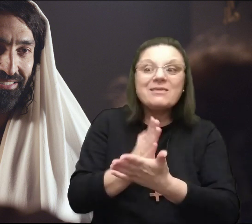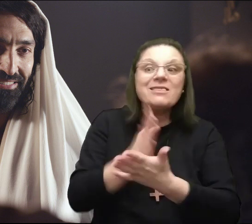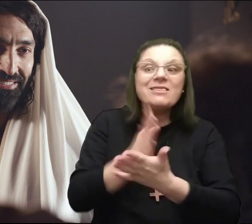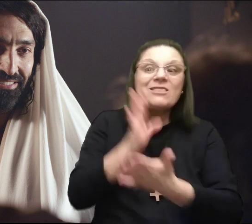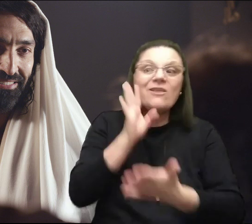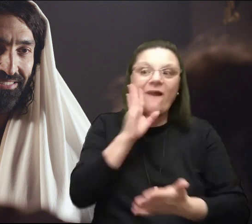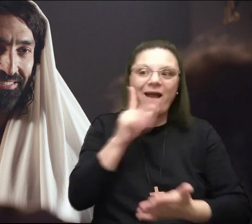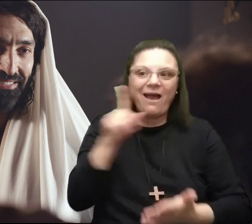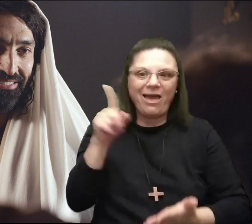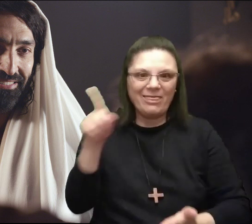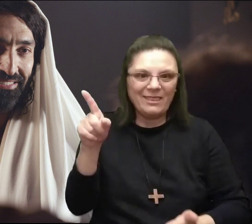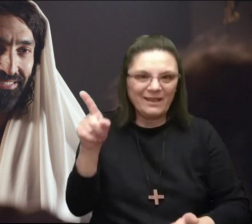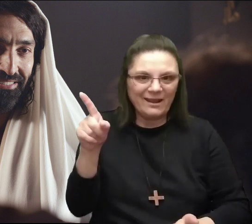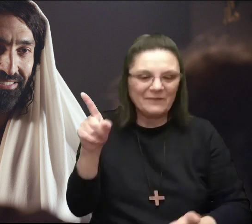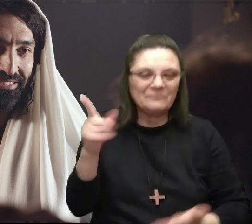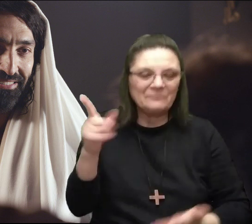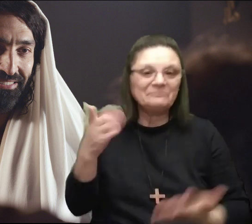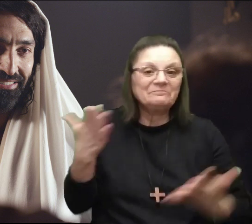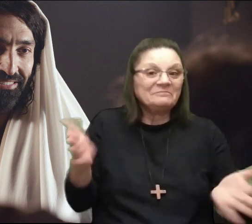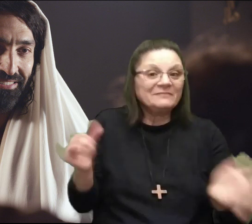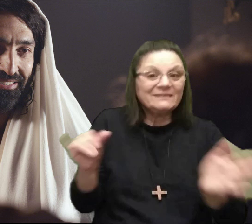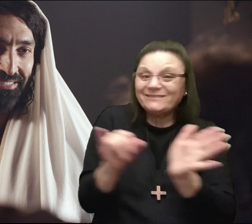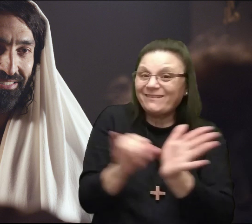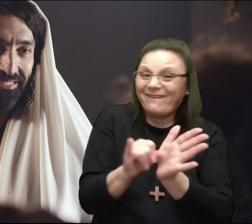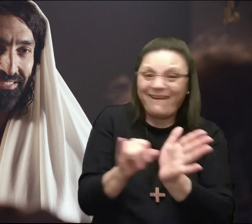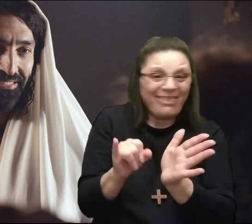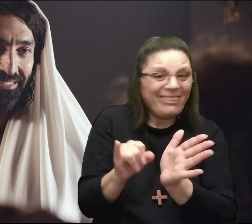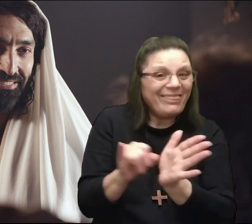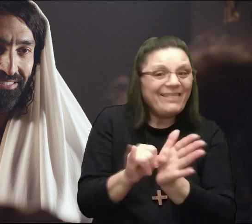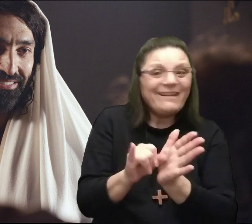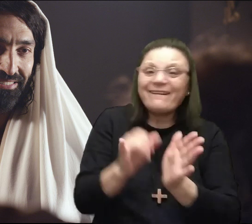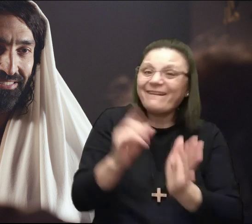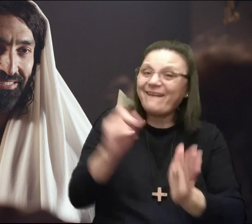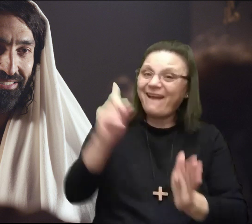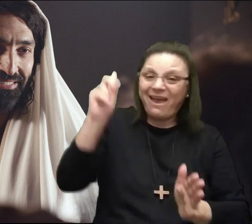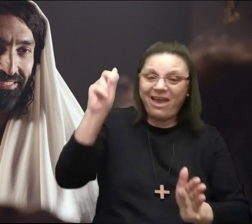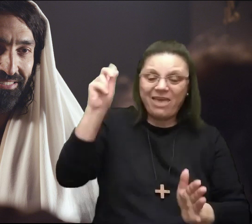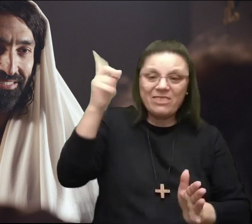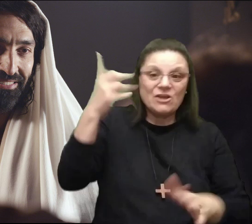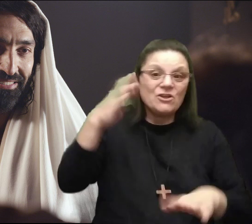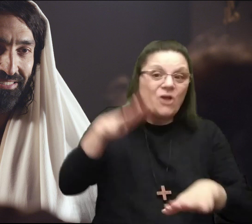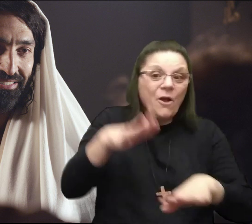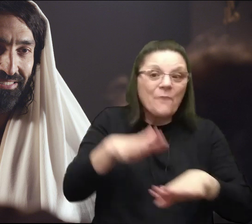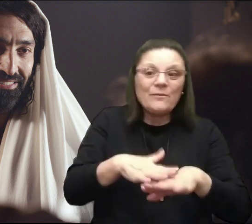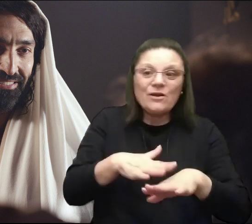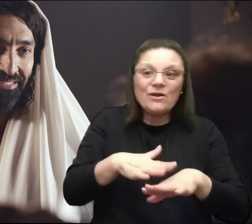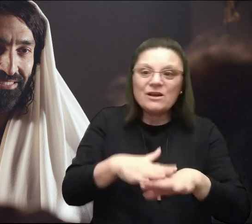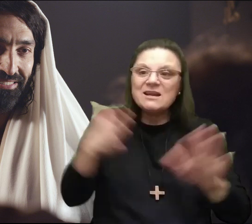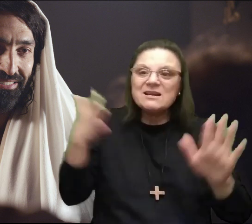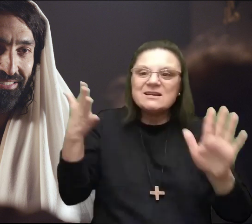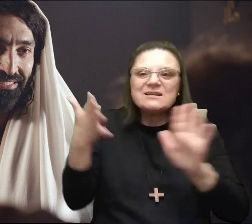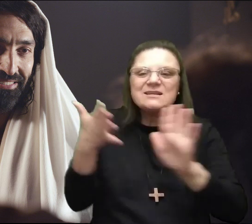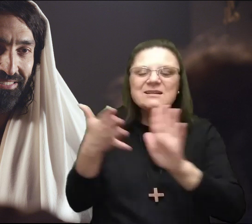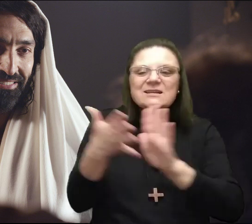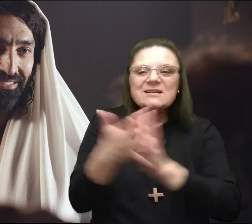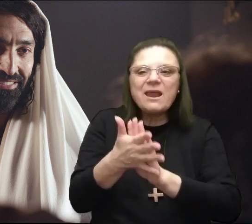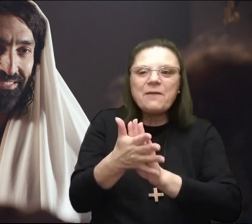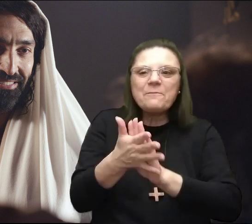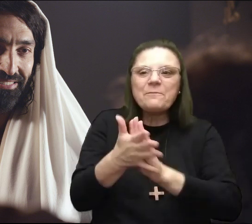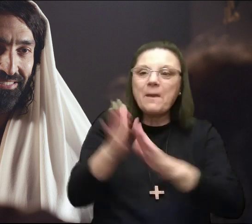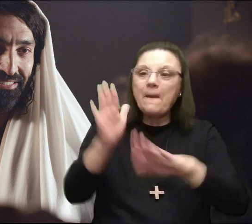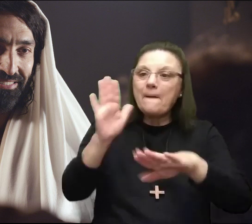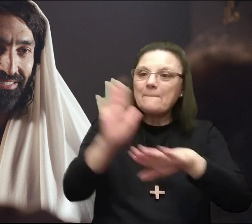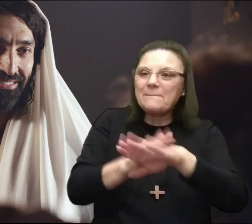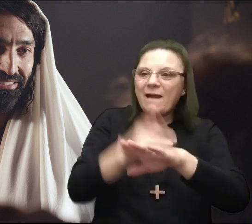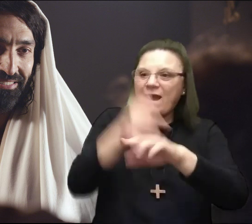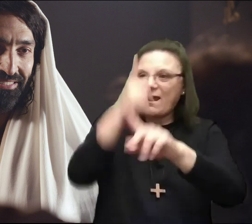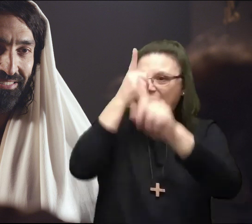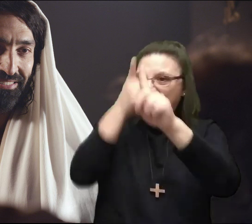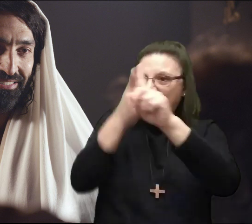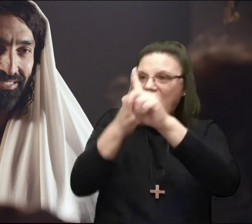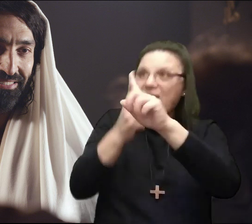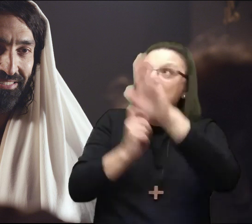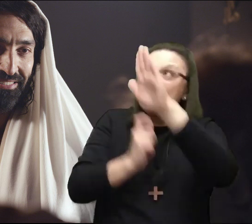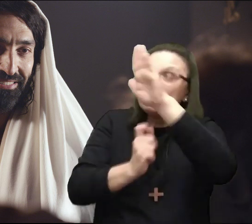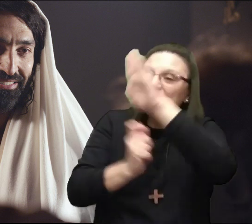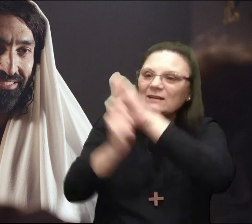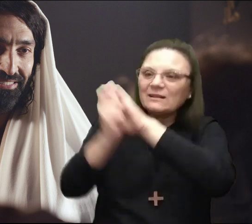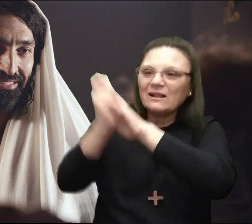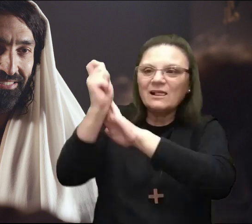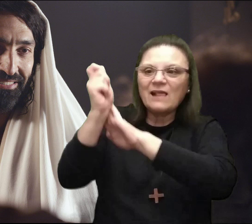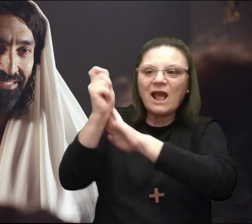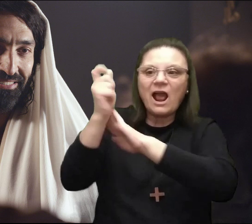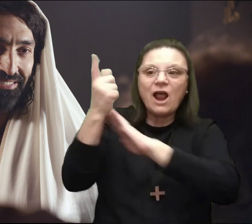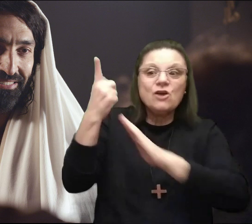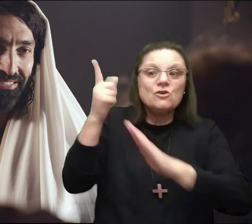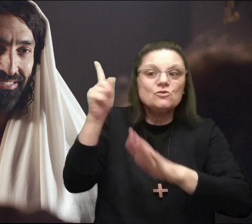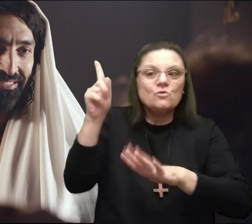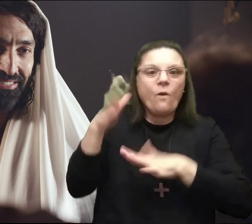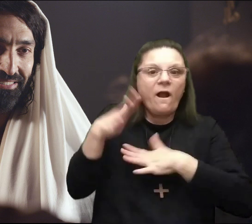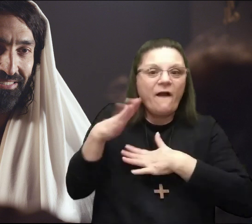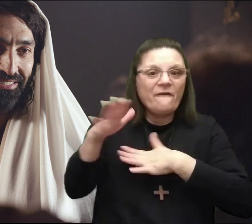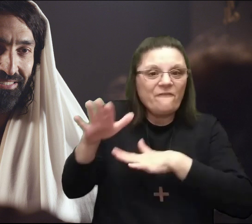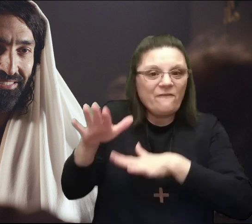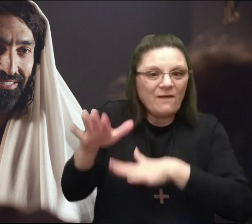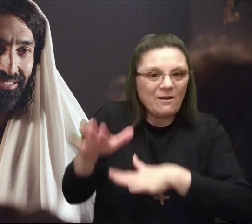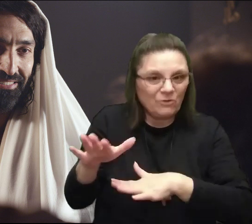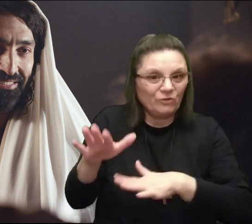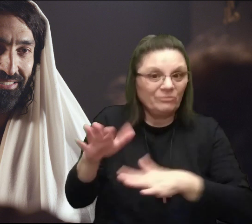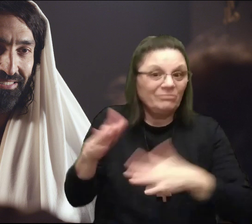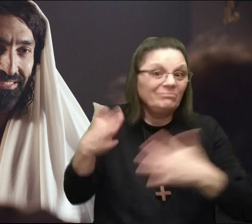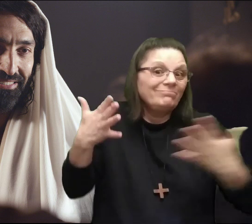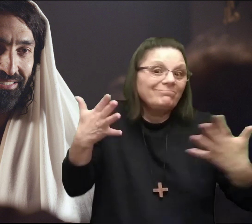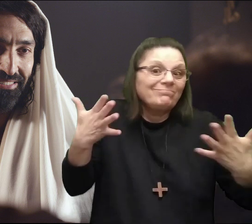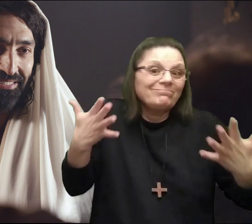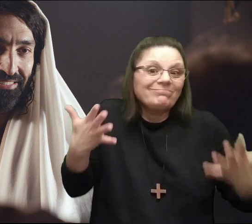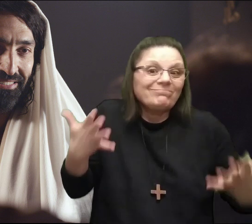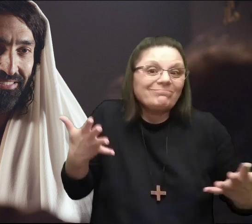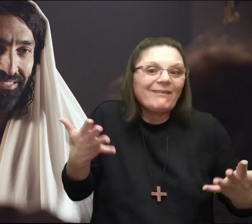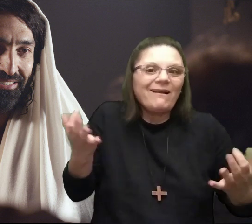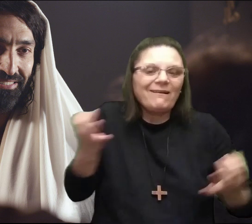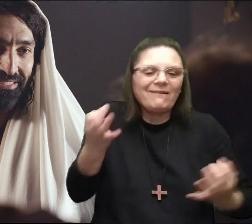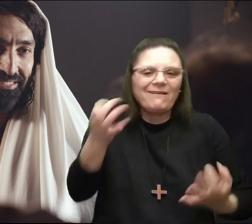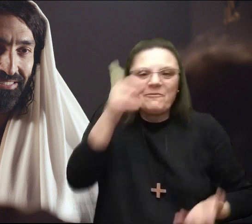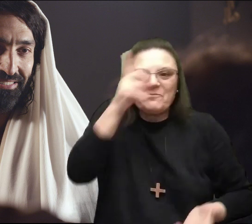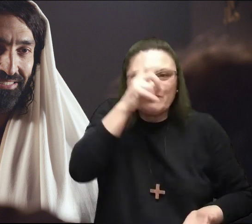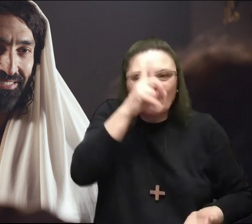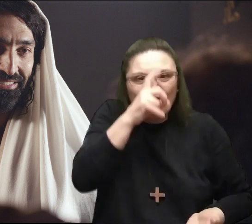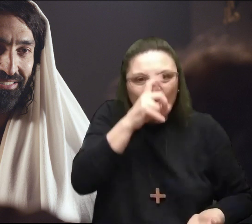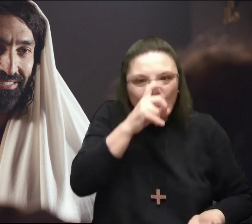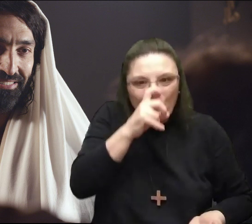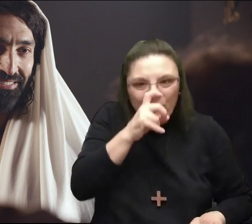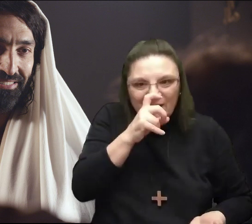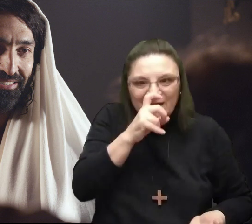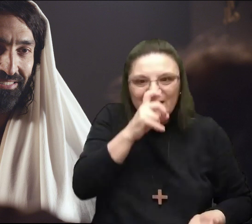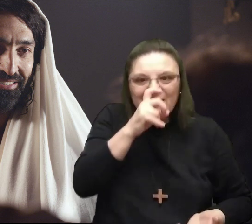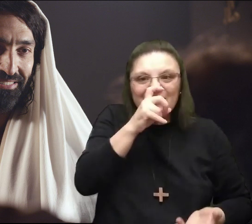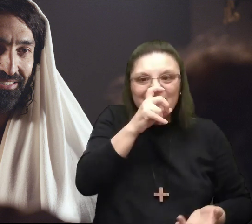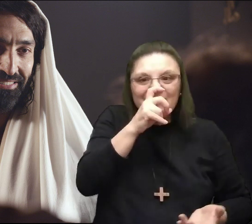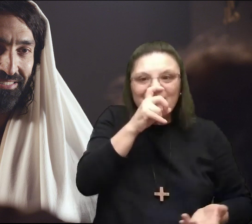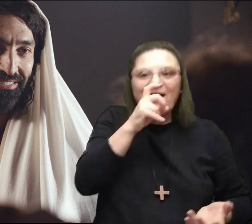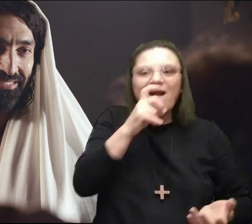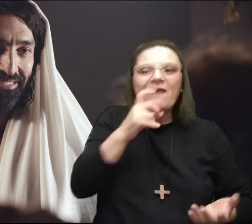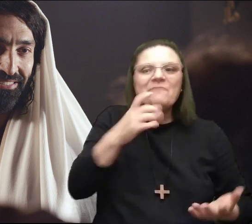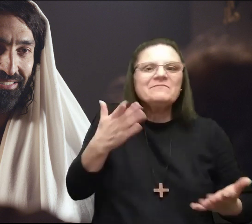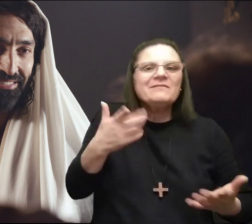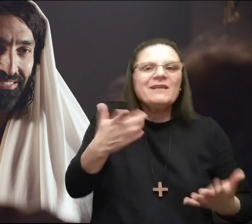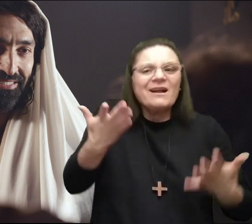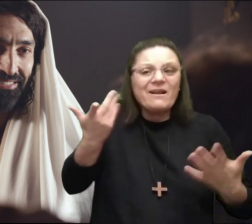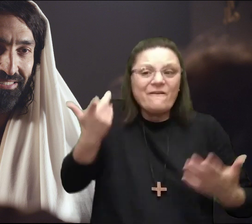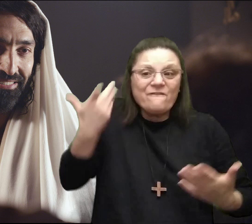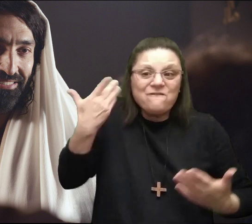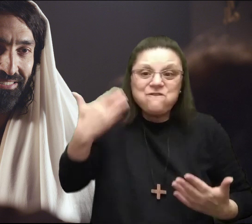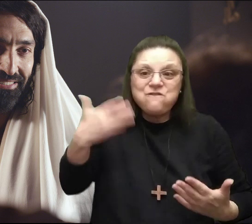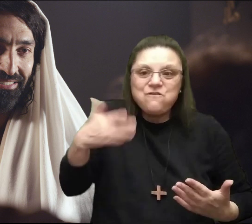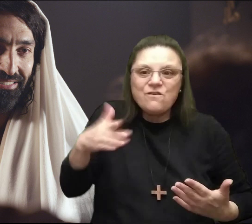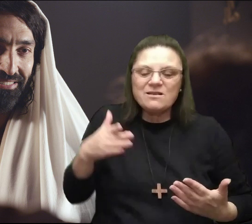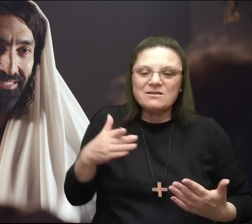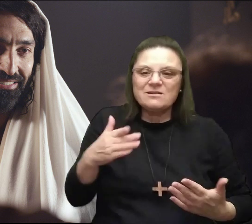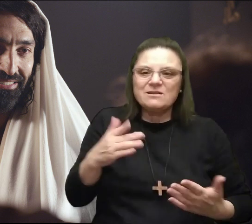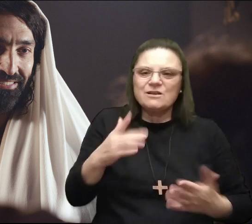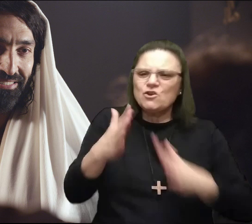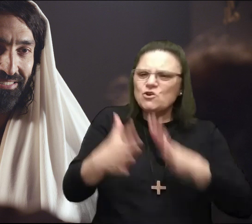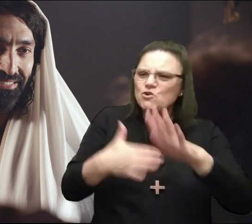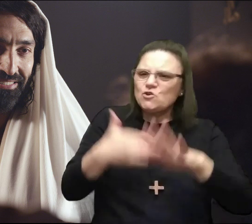a los que por medio de él se acercan a Dios, porque vive siempre para interceder en su favor.